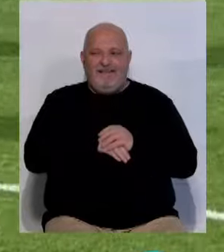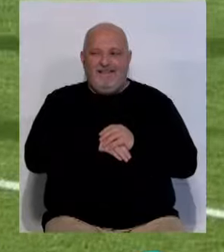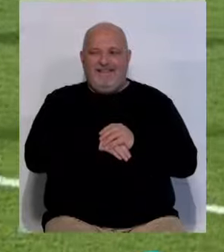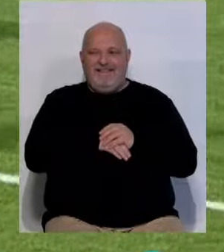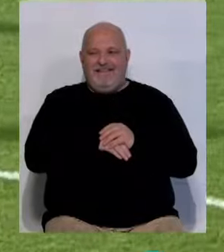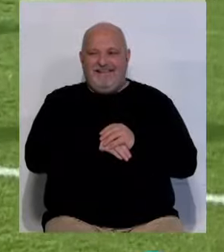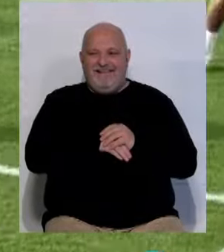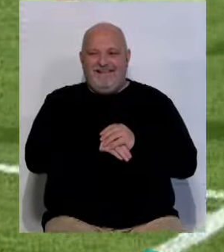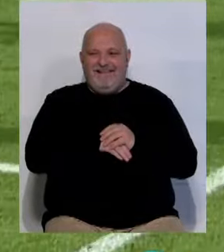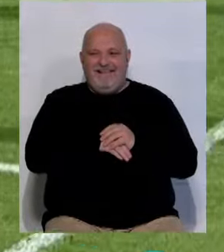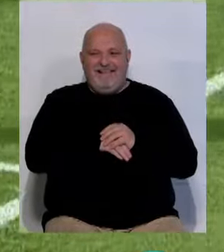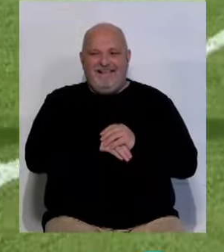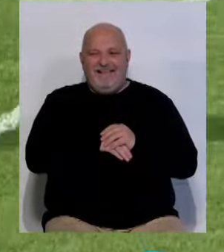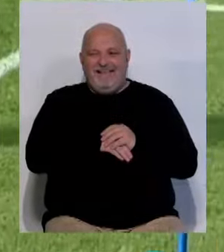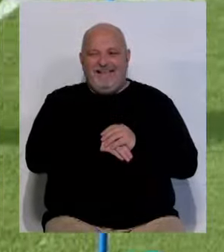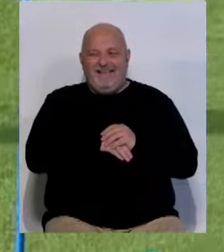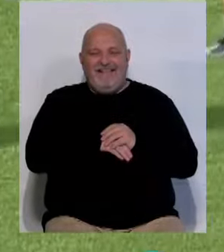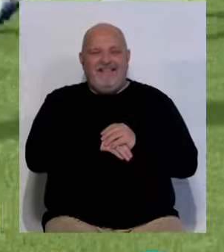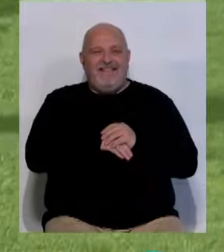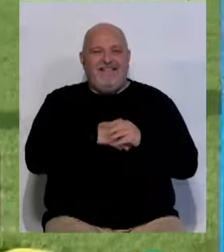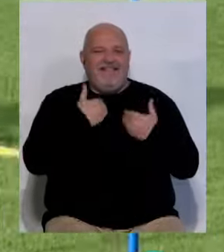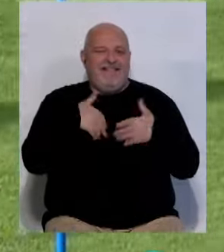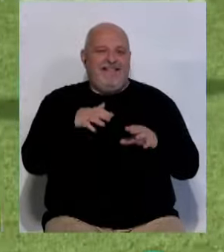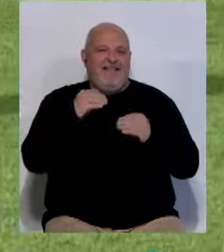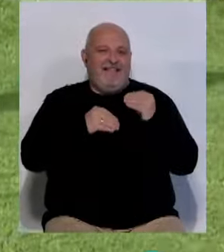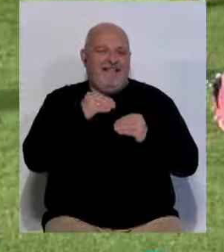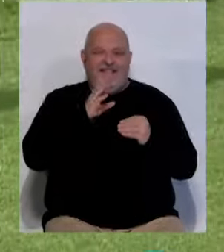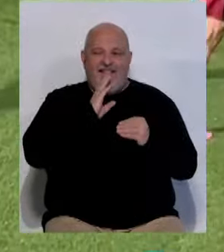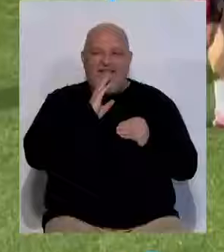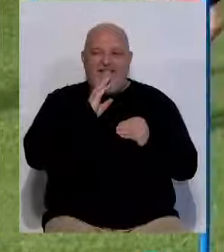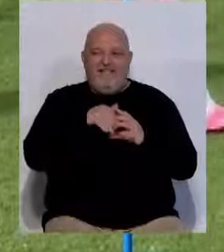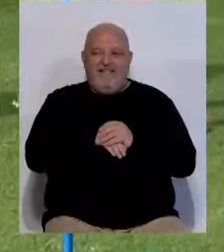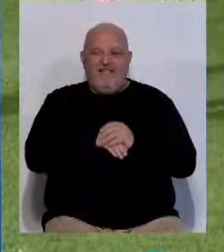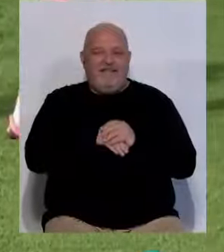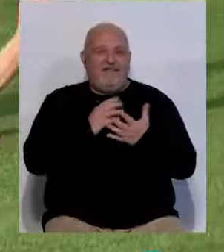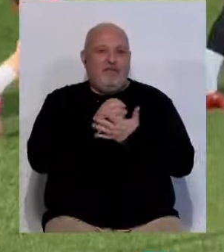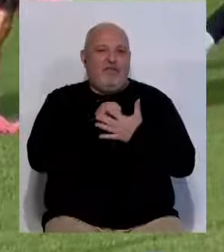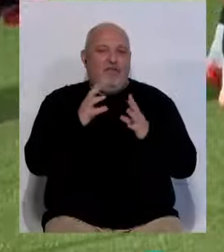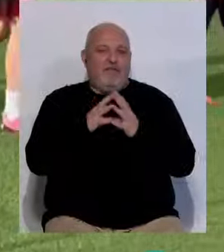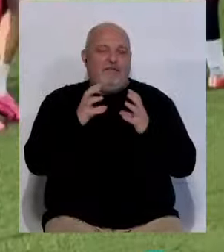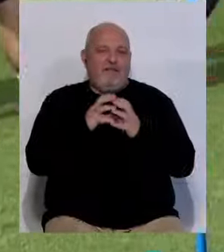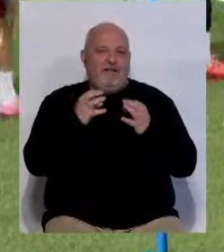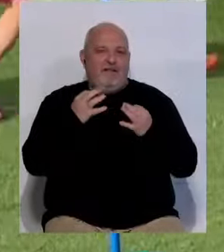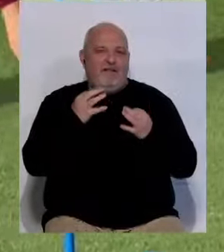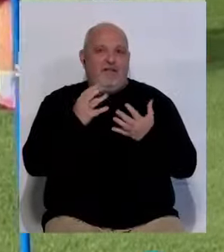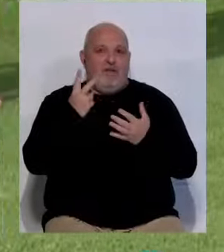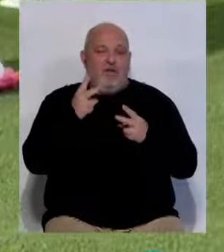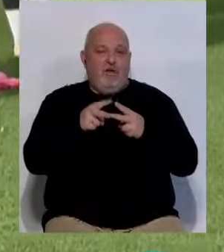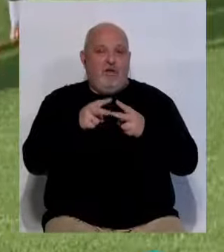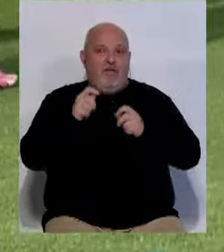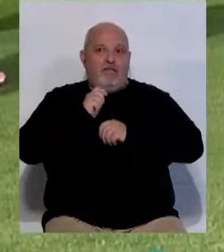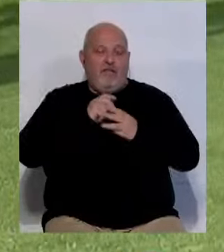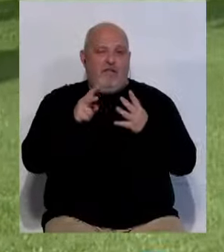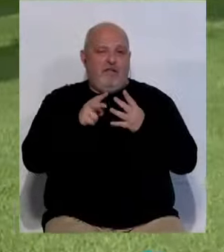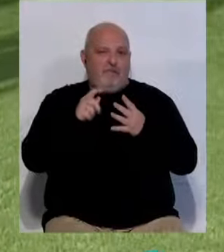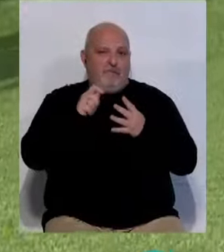No ya hombre todos los cadistas deseamos que que que estos dos futbolistas rindan no pero que que